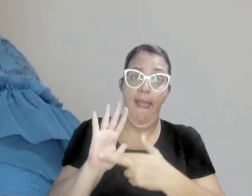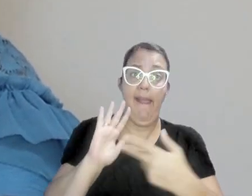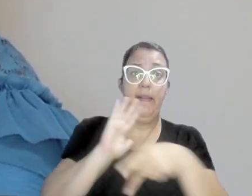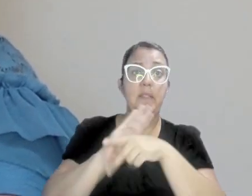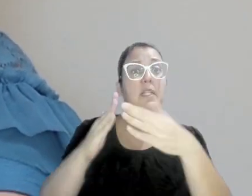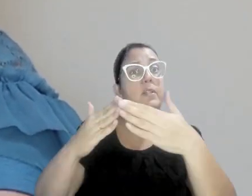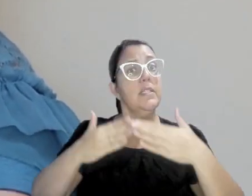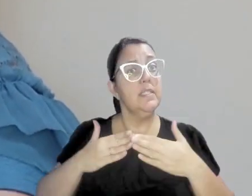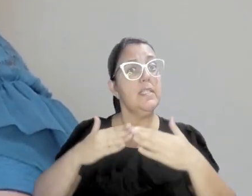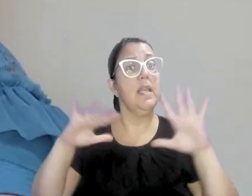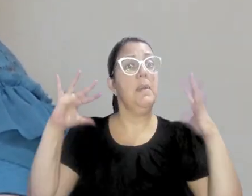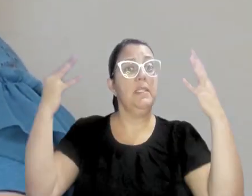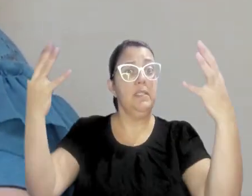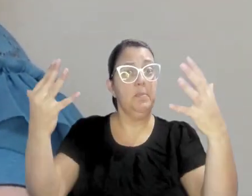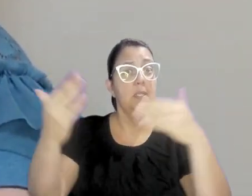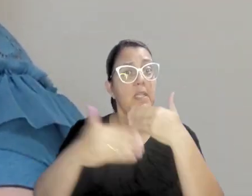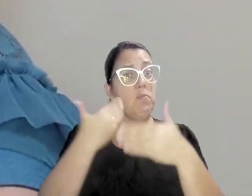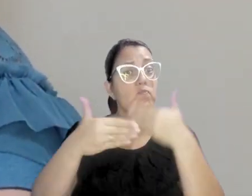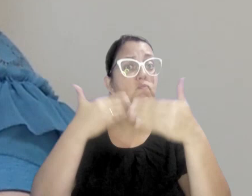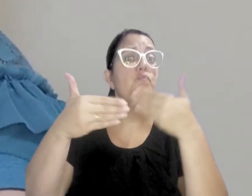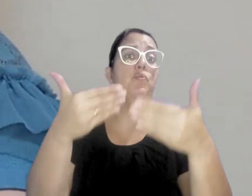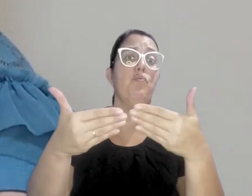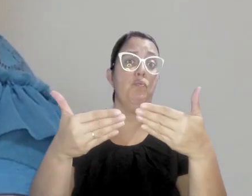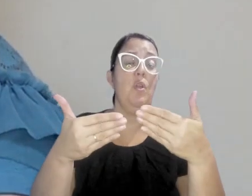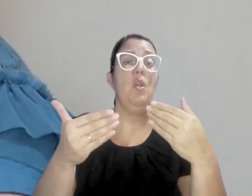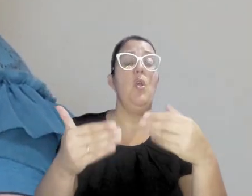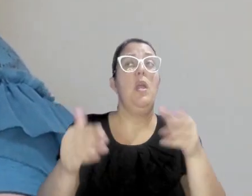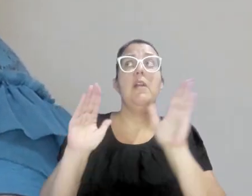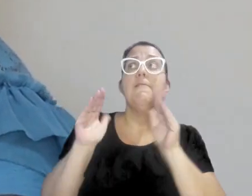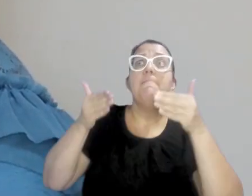o licenciamento ambiental, que, especificamente falando